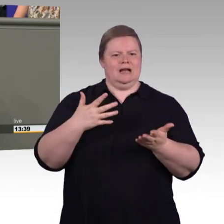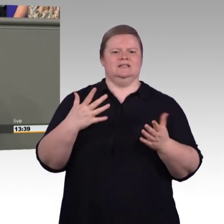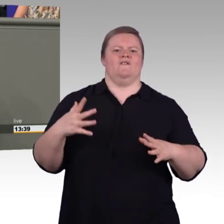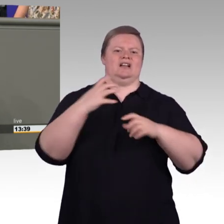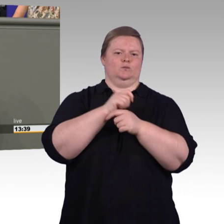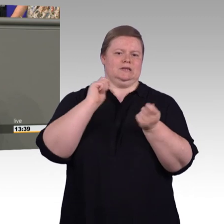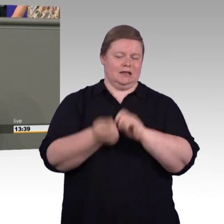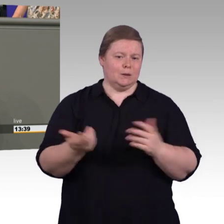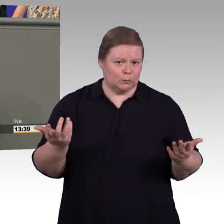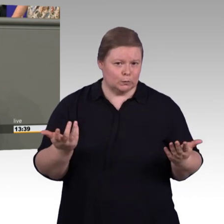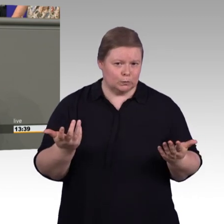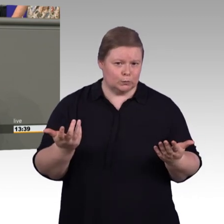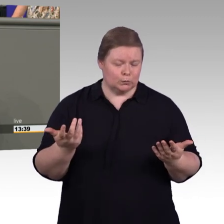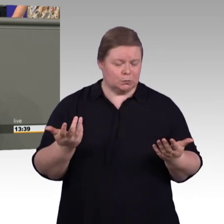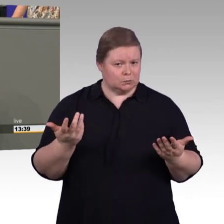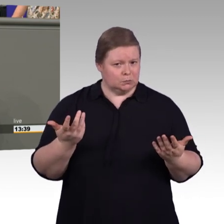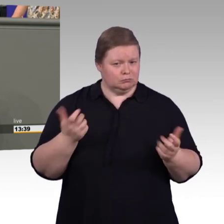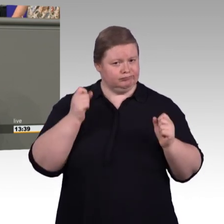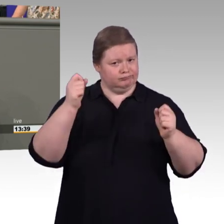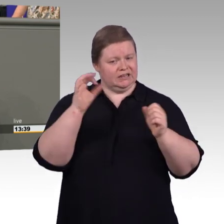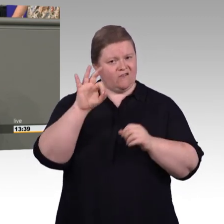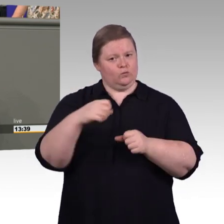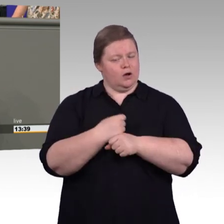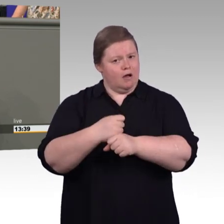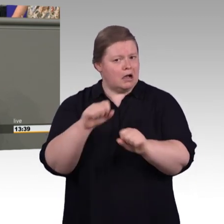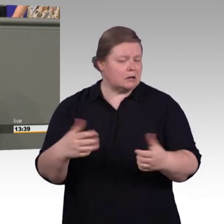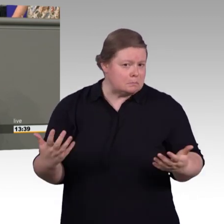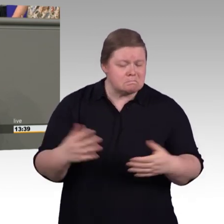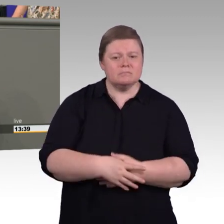hervorragende Veränderungen für Kinder in Deutschland